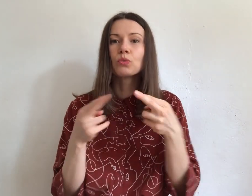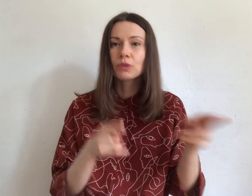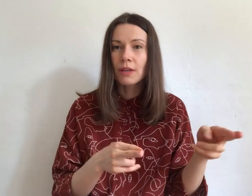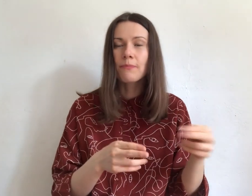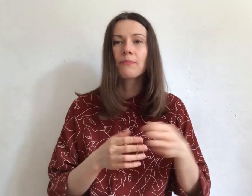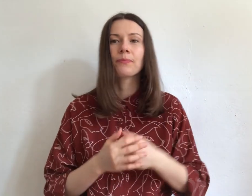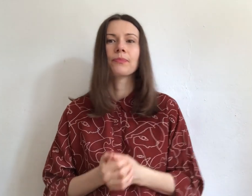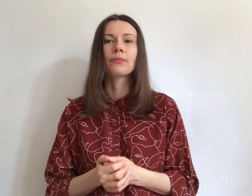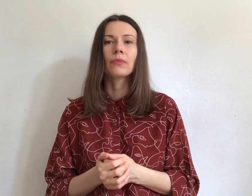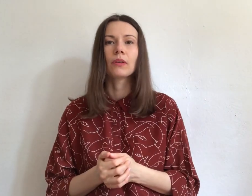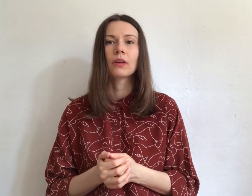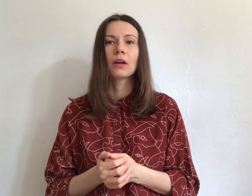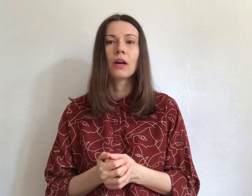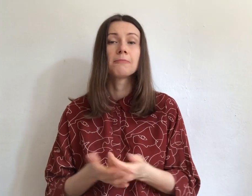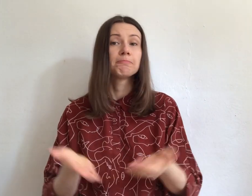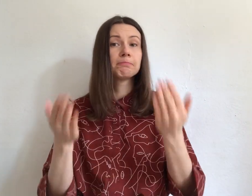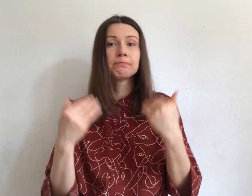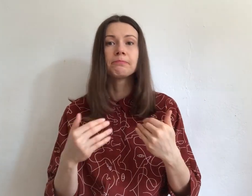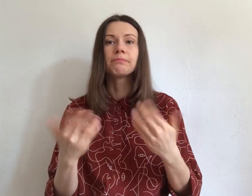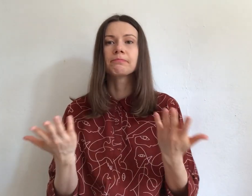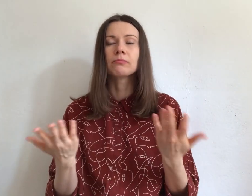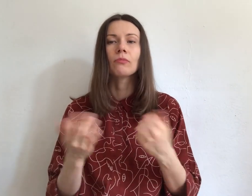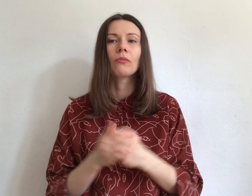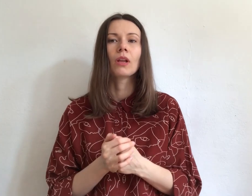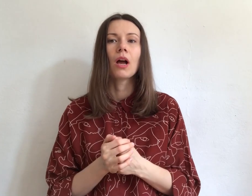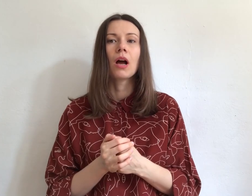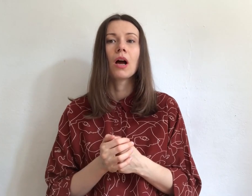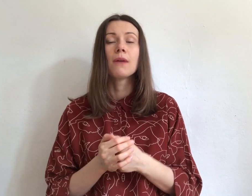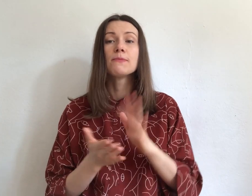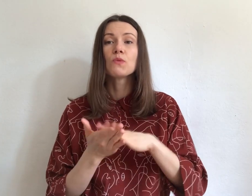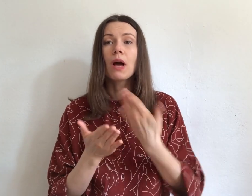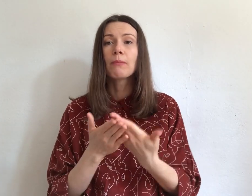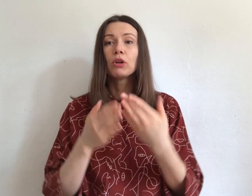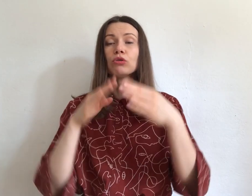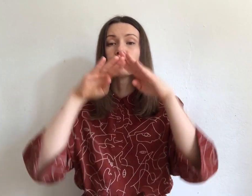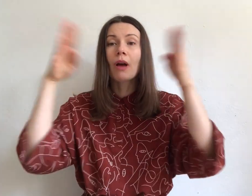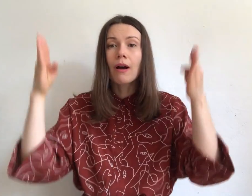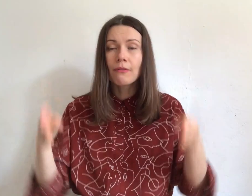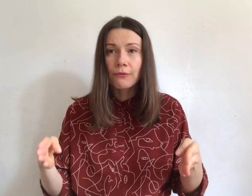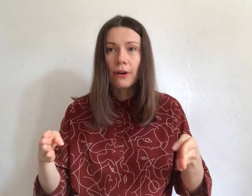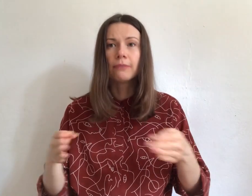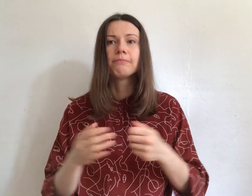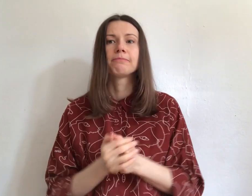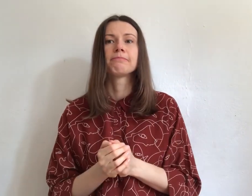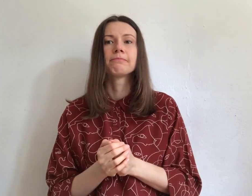jak widać, są różne znaki opisowe, weźmiemy jeszcze jeden przykład - szafa i jej rozmiar